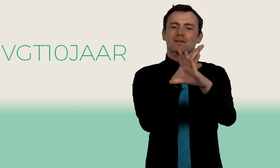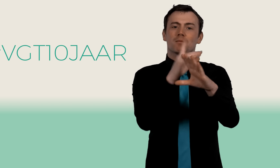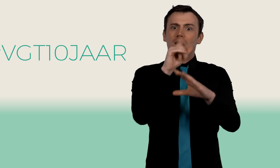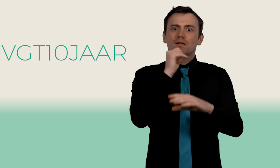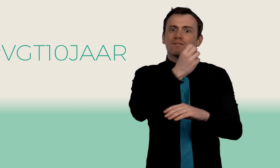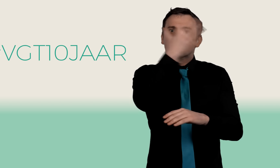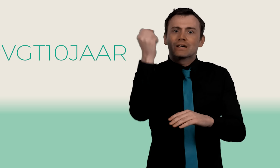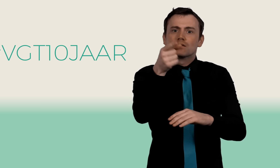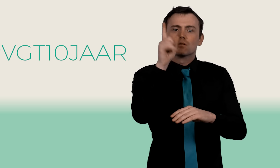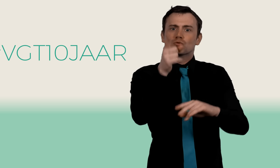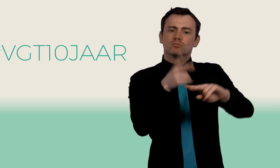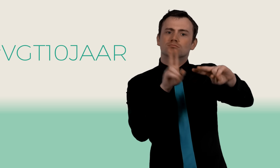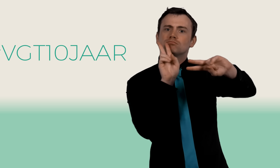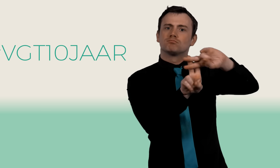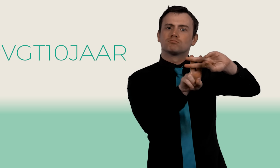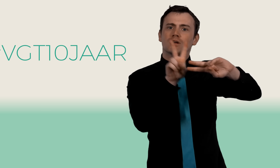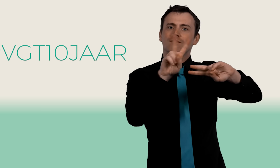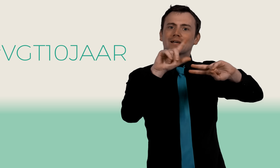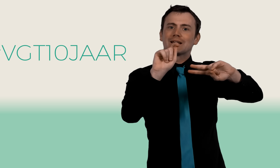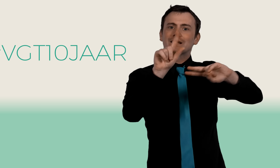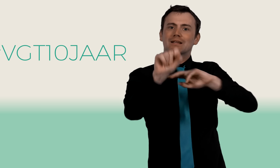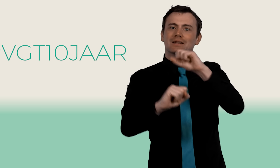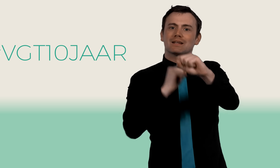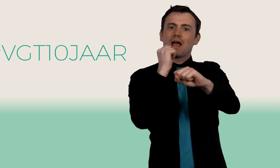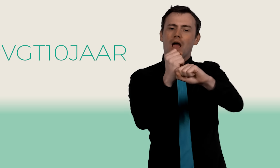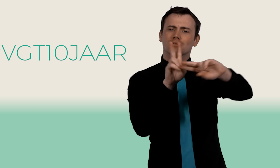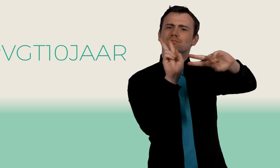Vergeet zeker niet de hashtag #VGT10jaar te gebruiken.